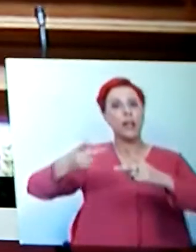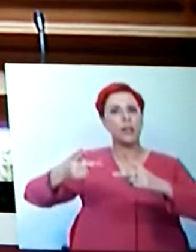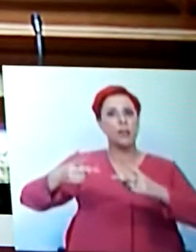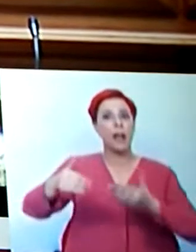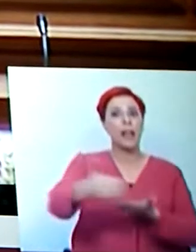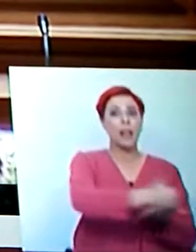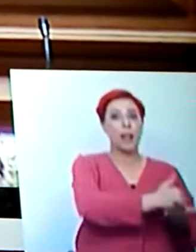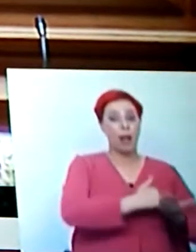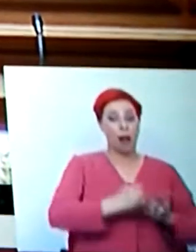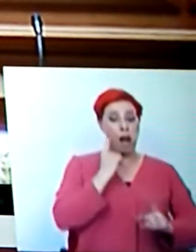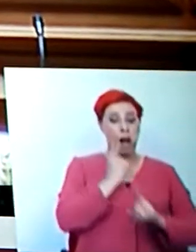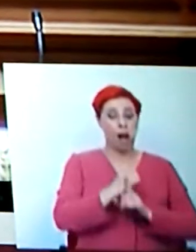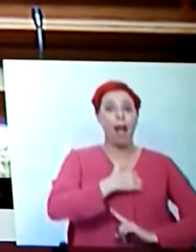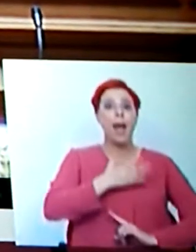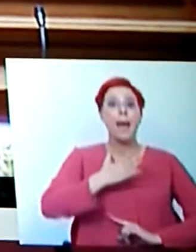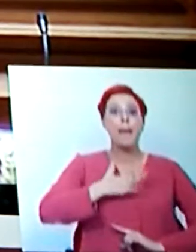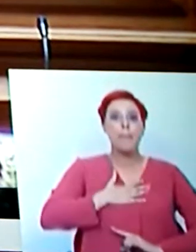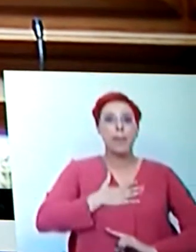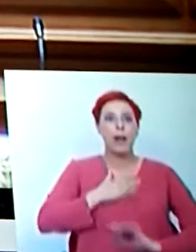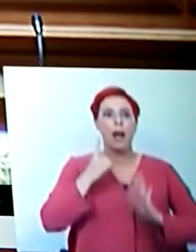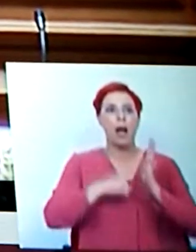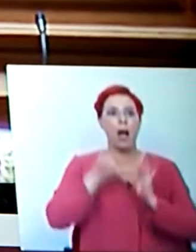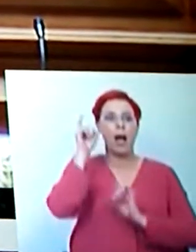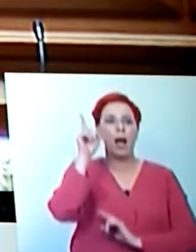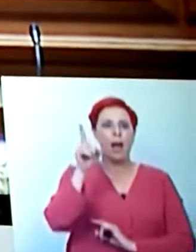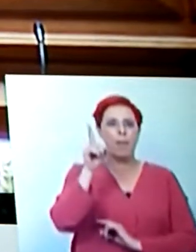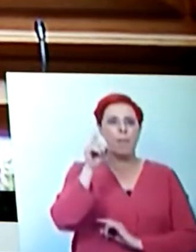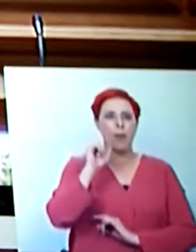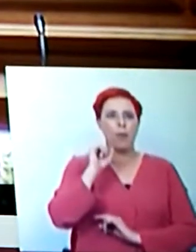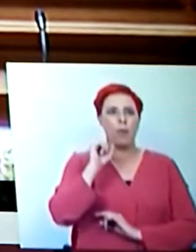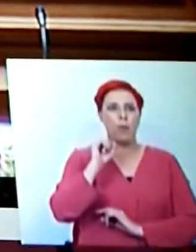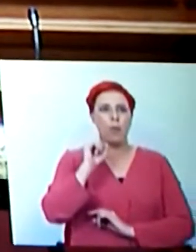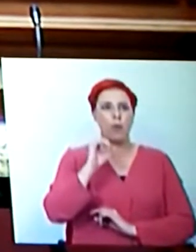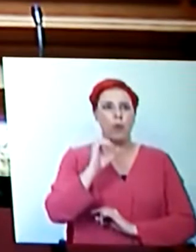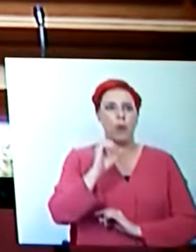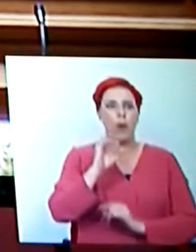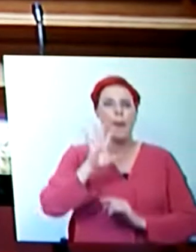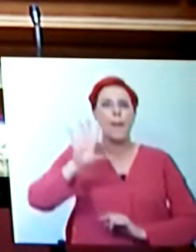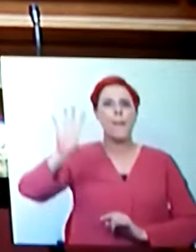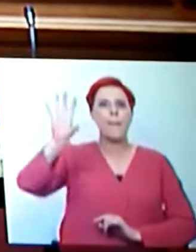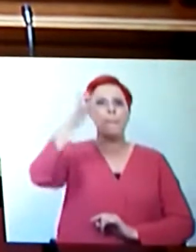de dados dessa empresa p'a-nos está d'unidos dá América, Hompre e países terceiros.